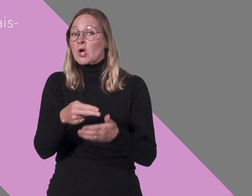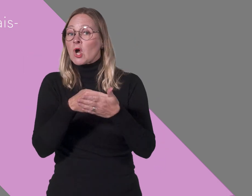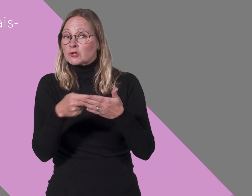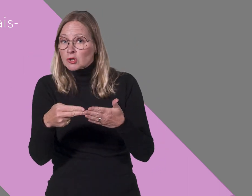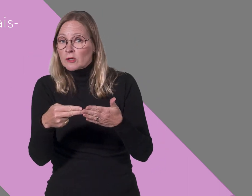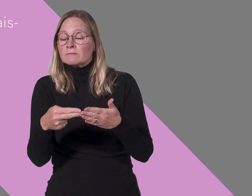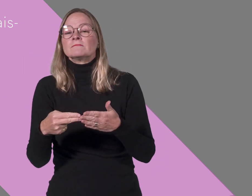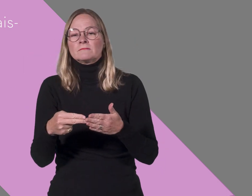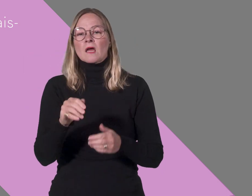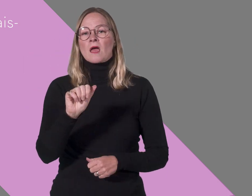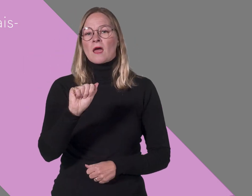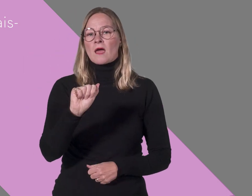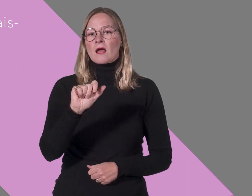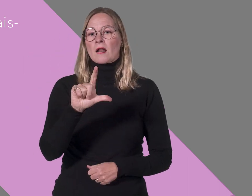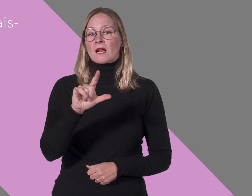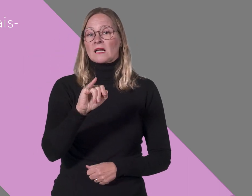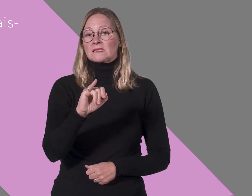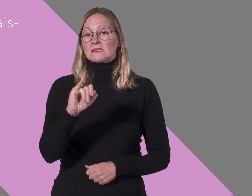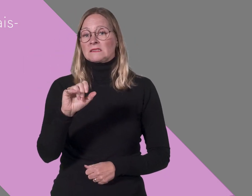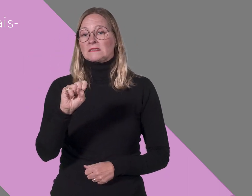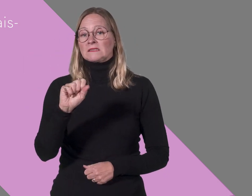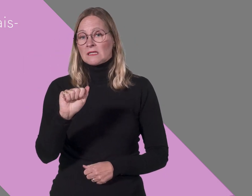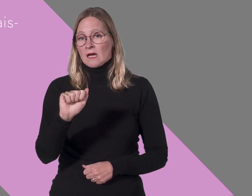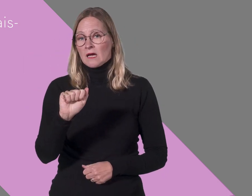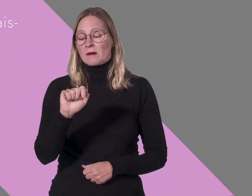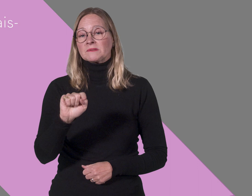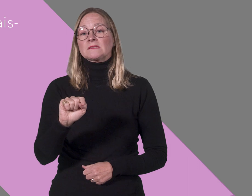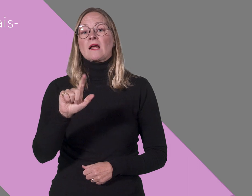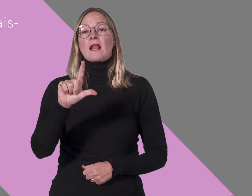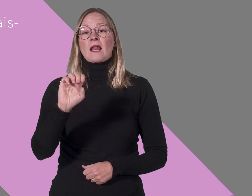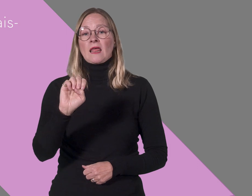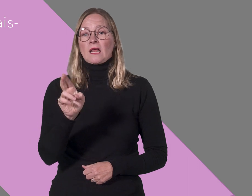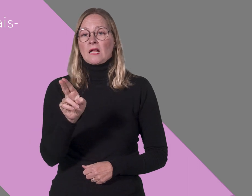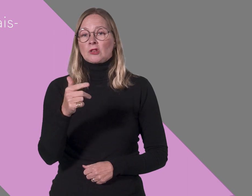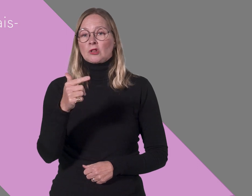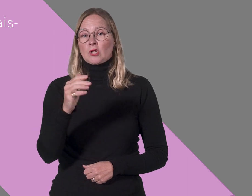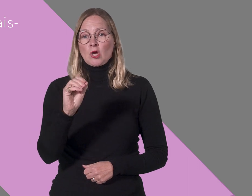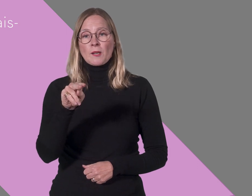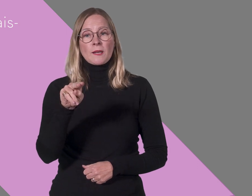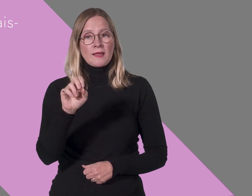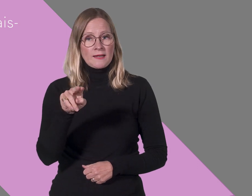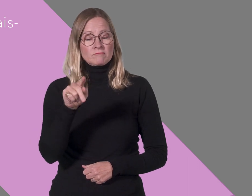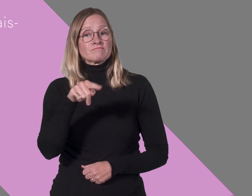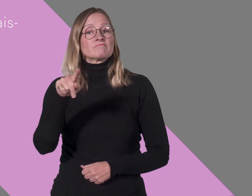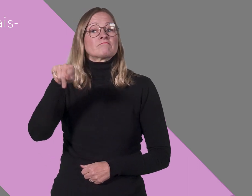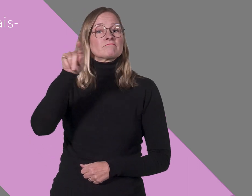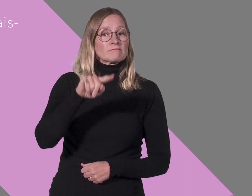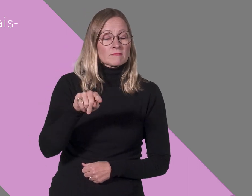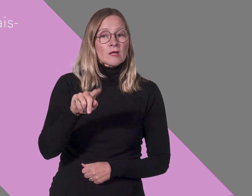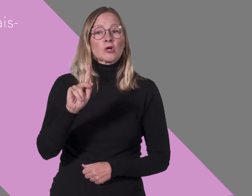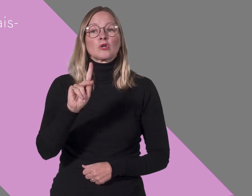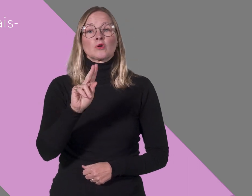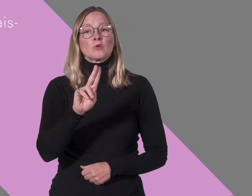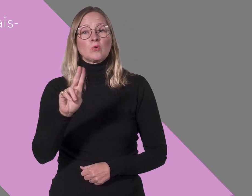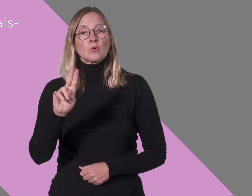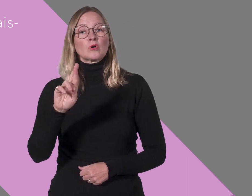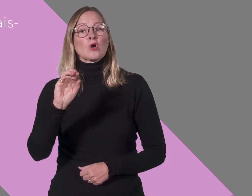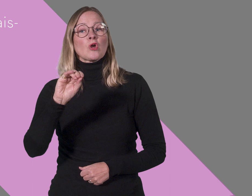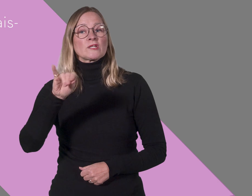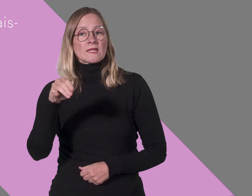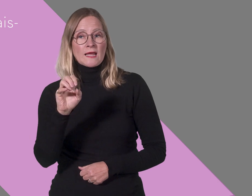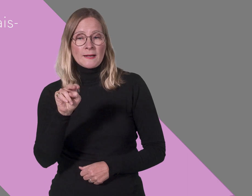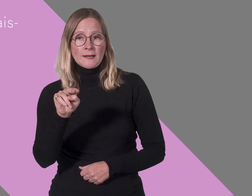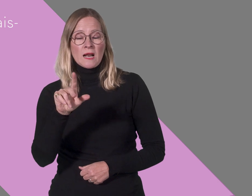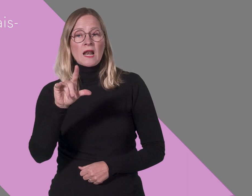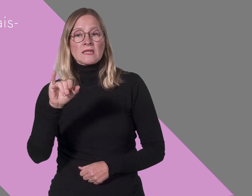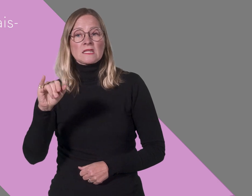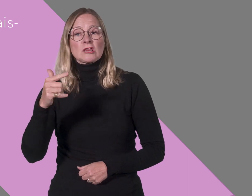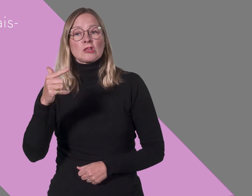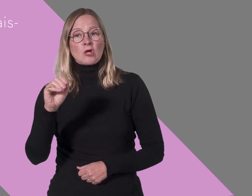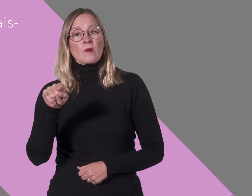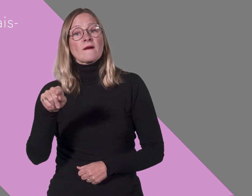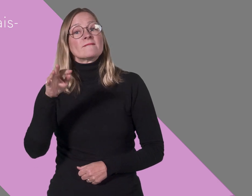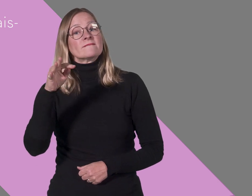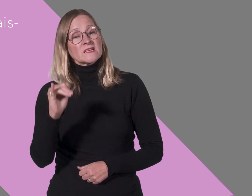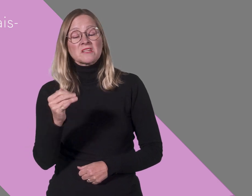joko osoitteeseen aliisa.lehtonen@kuurojenliitto.fi -